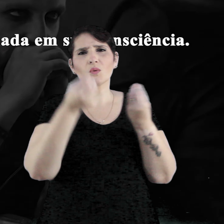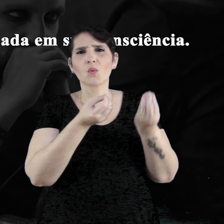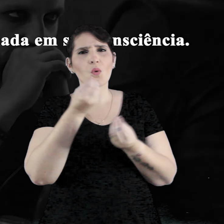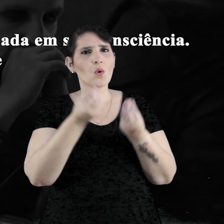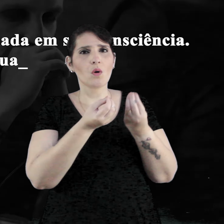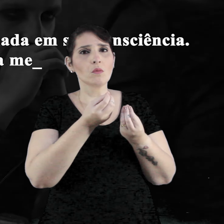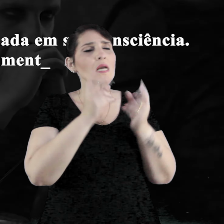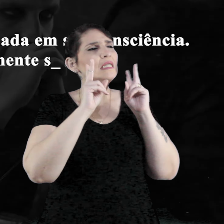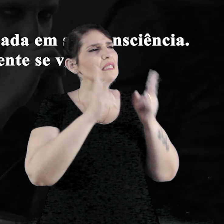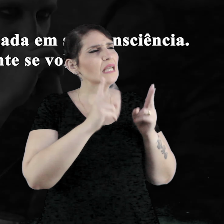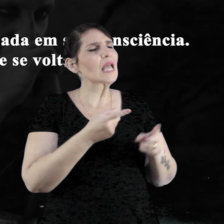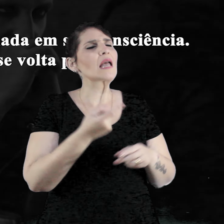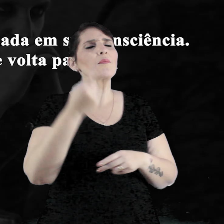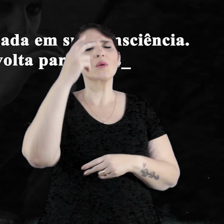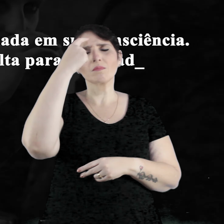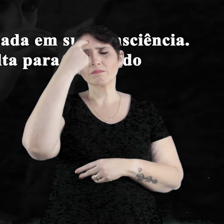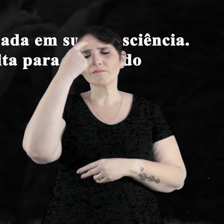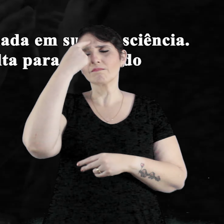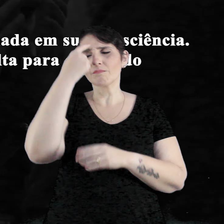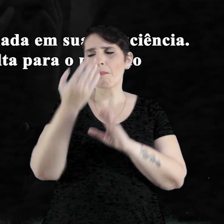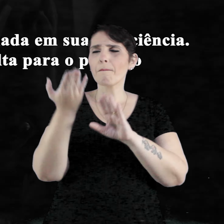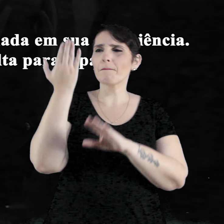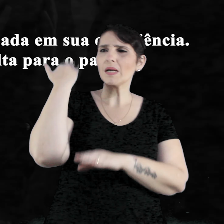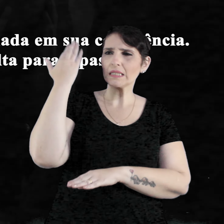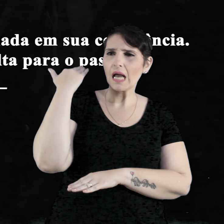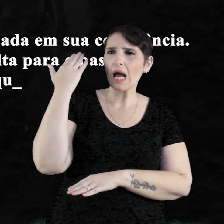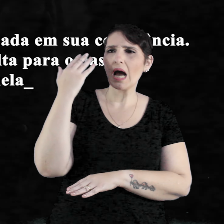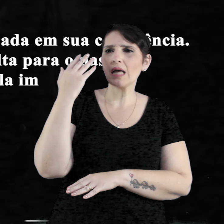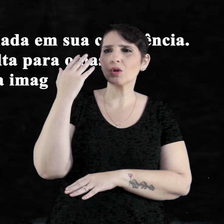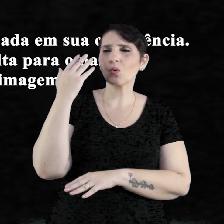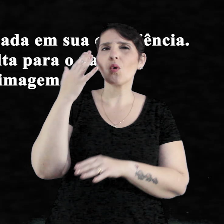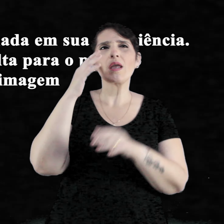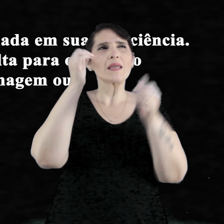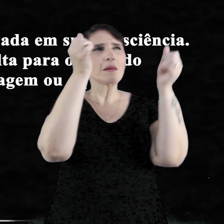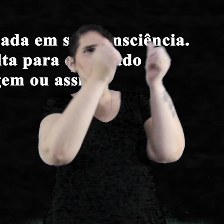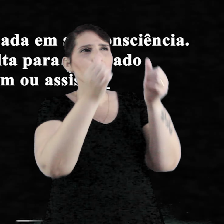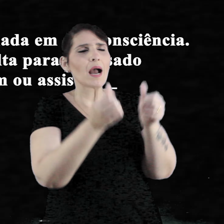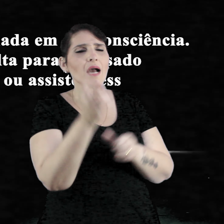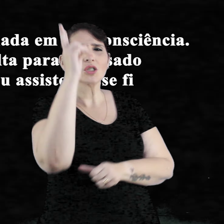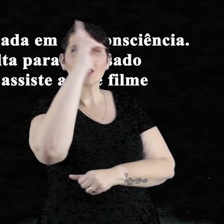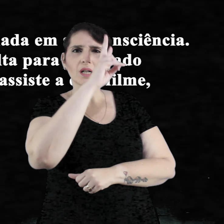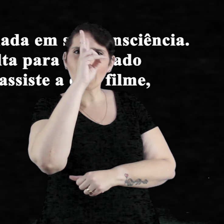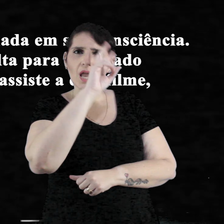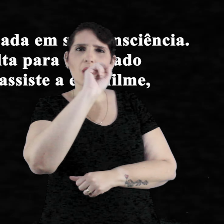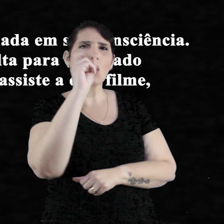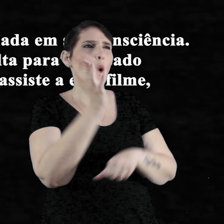Toda vez que sua mente se volta para o passado e olha para aquela imagem ou assiste a esse filme,